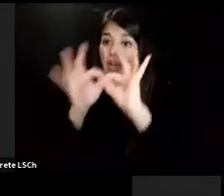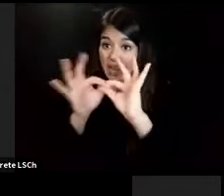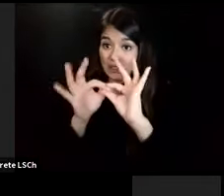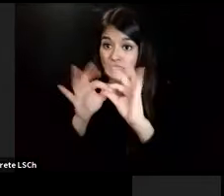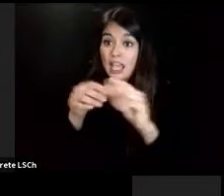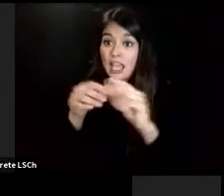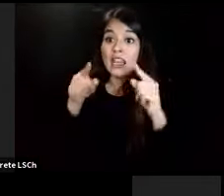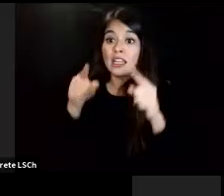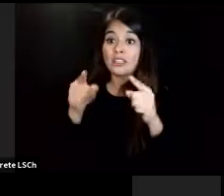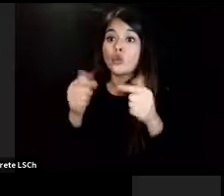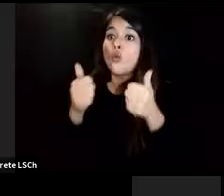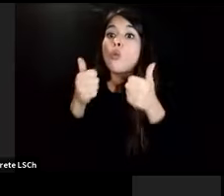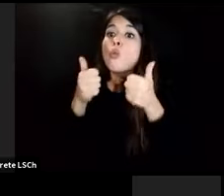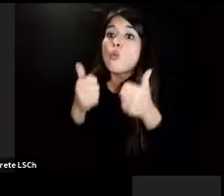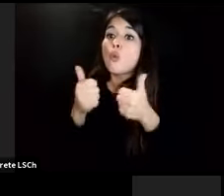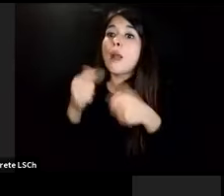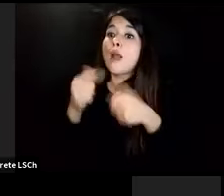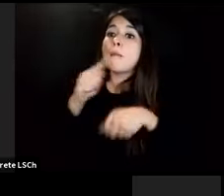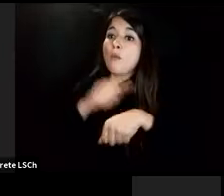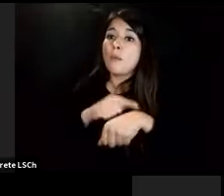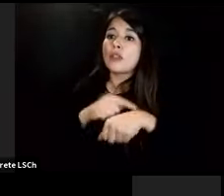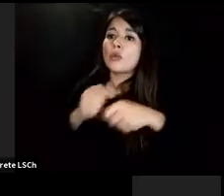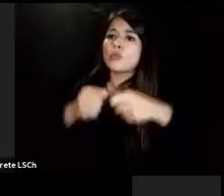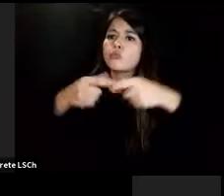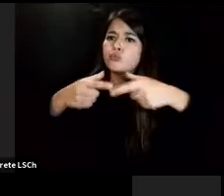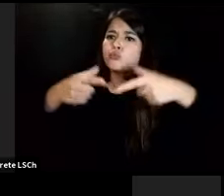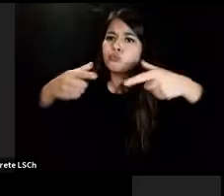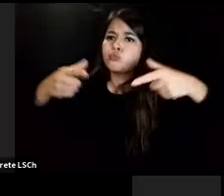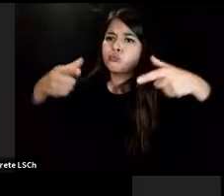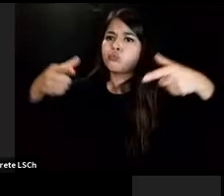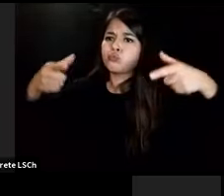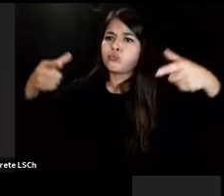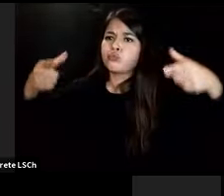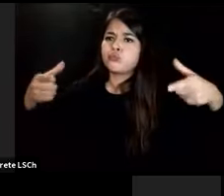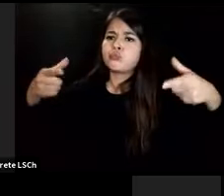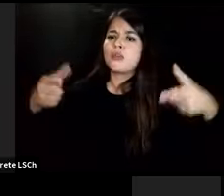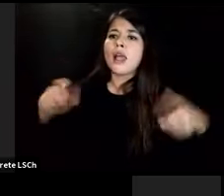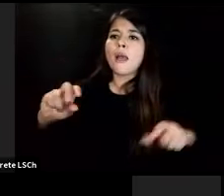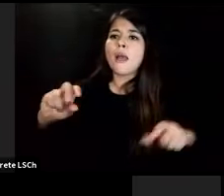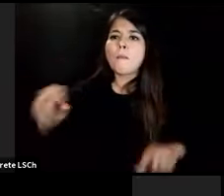que está creciendo muchísimo el consumo de podcast. Existe esa esa relación